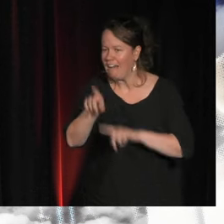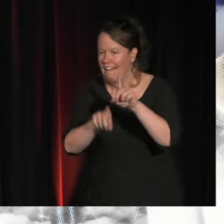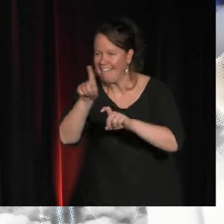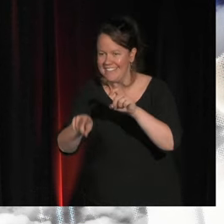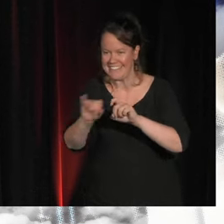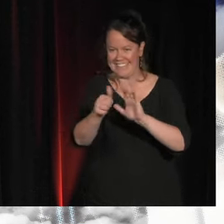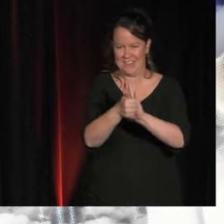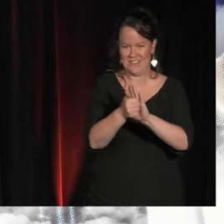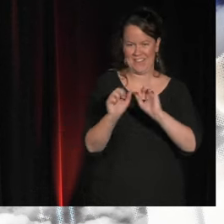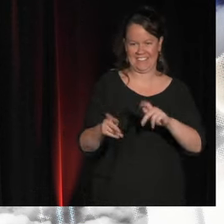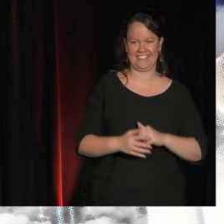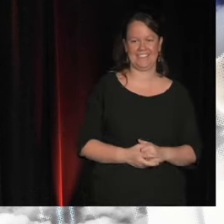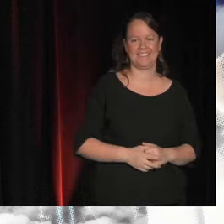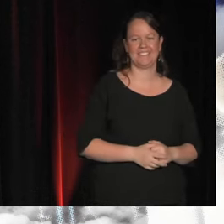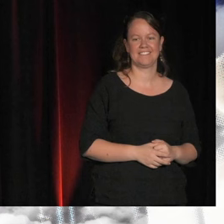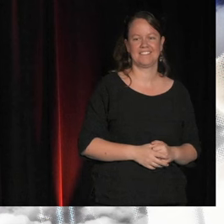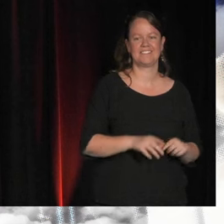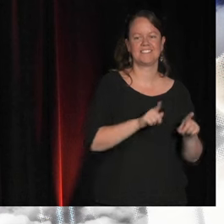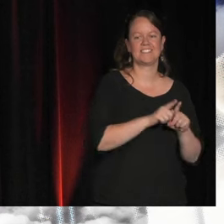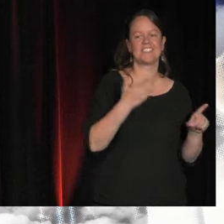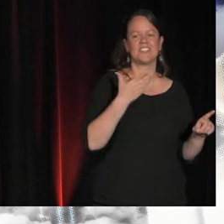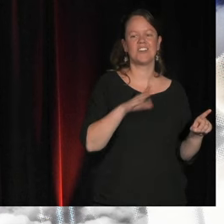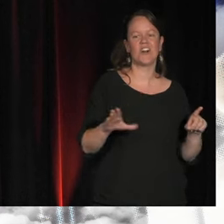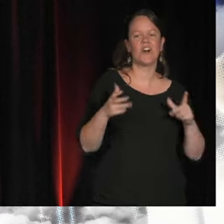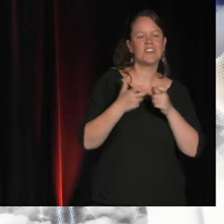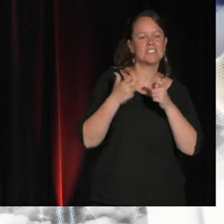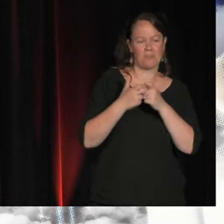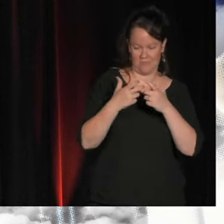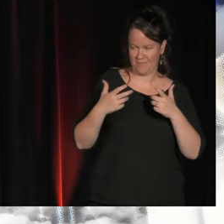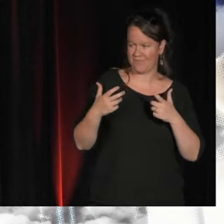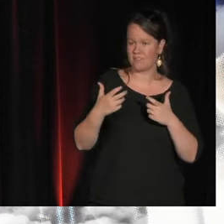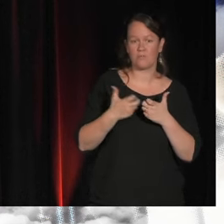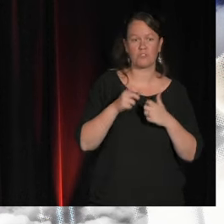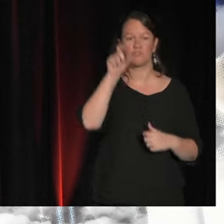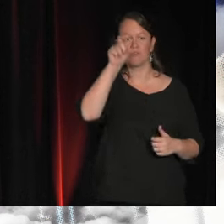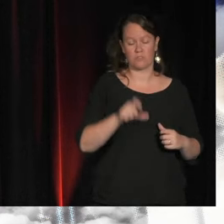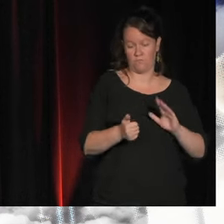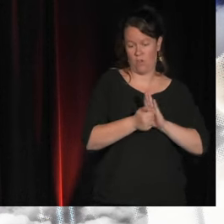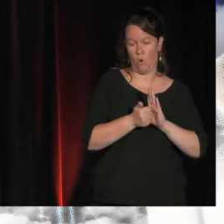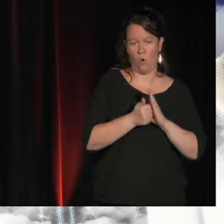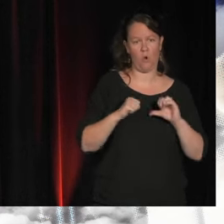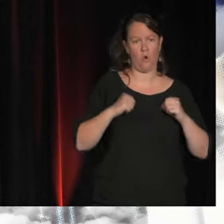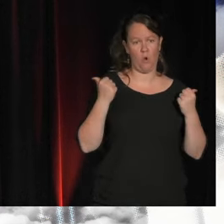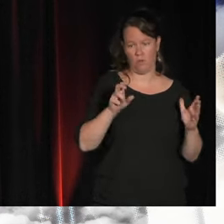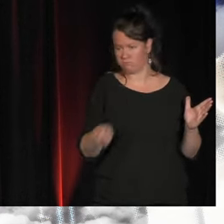Mais un autre exemple de synergie qui est devenu, qui était une stratégie, c'était par exemple, il y a des héros très mobiles, je reviendrai en détail un petit peu là-dessus, mais par exemple, il y a Winston,